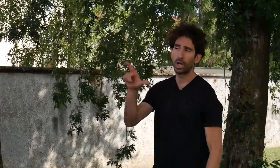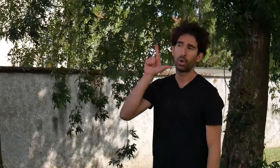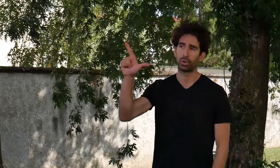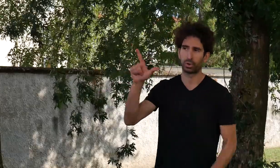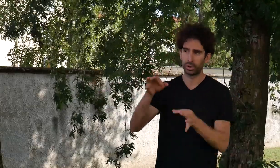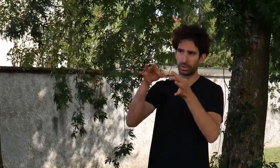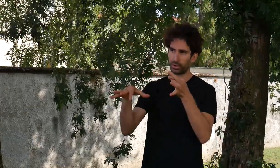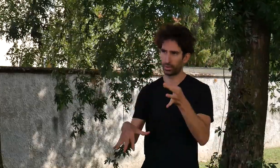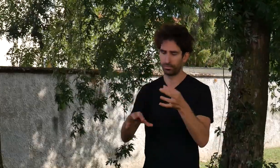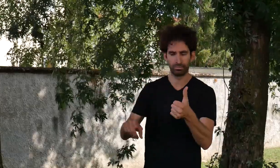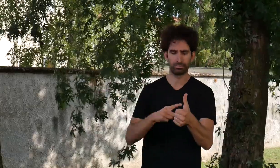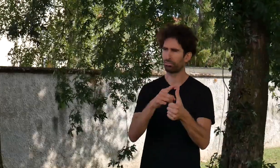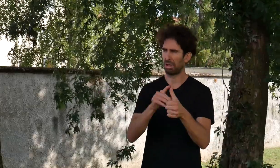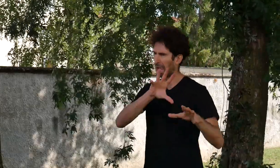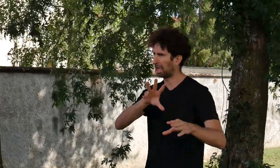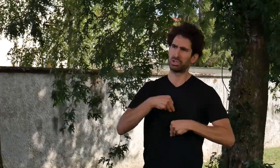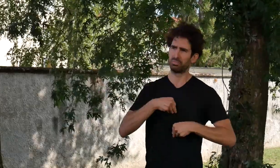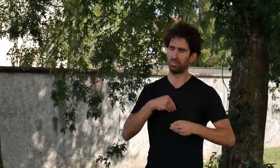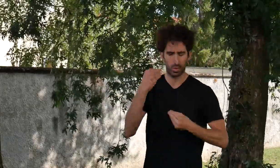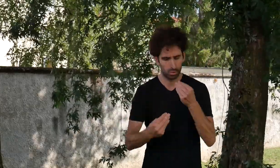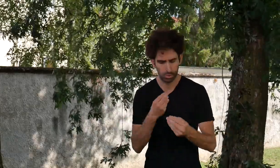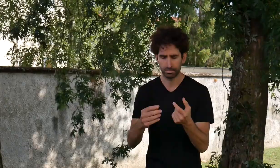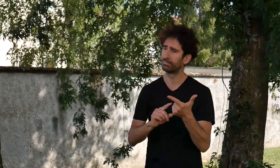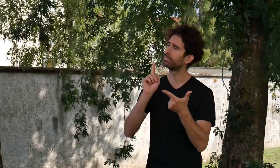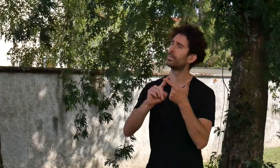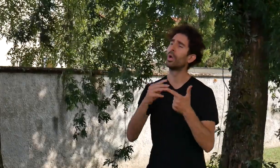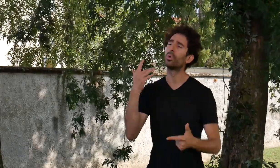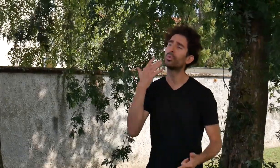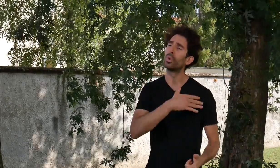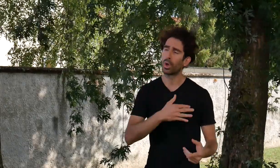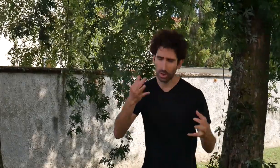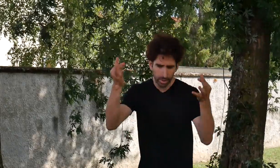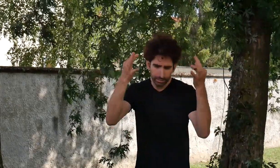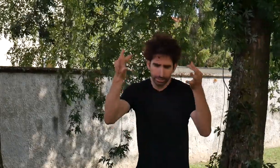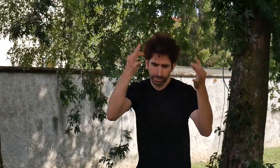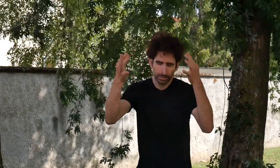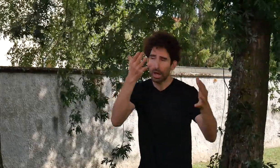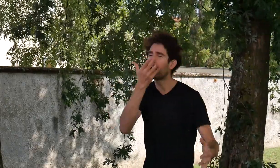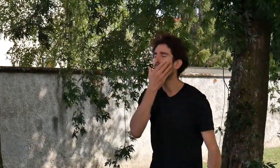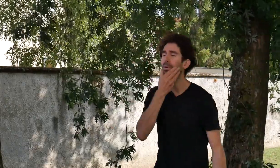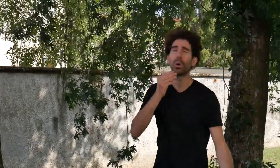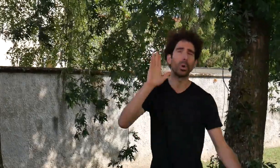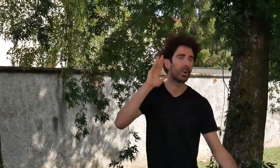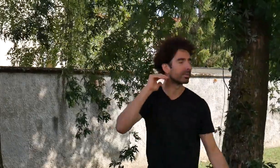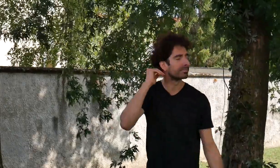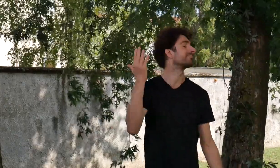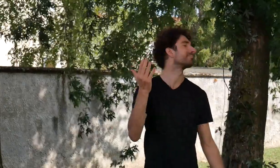Deux solutions : assumer ou se teindre les cheveux pour se faire beau.